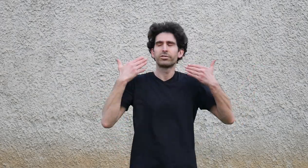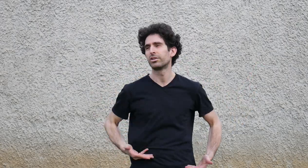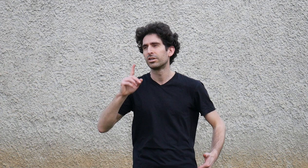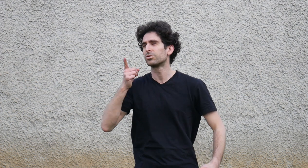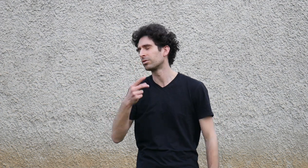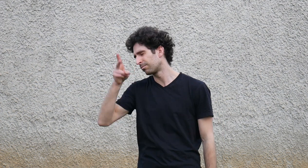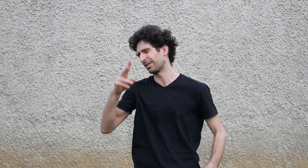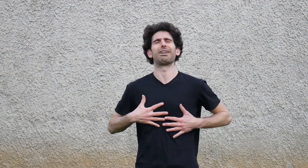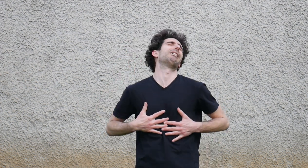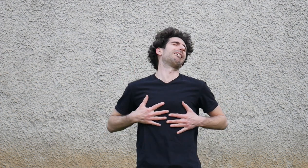Je suis sourd, que je suis bête !